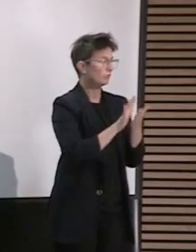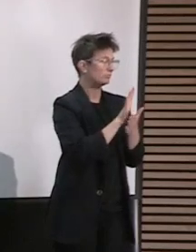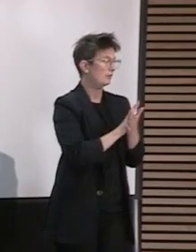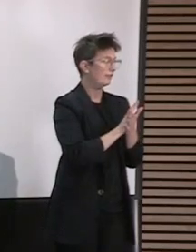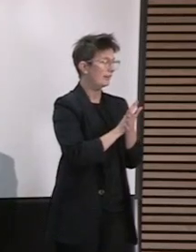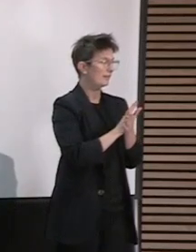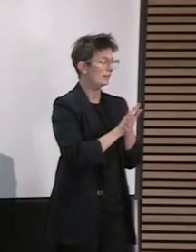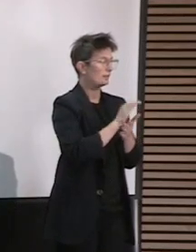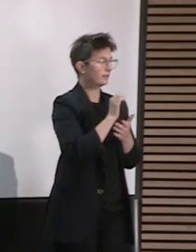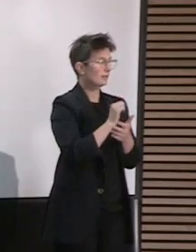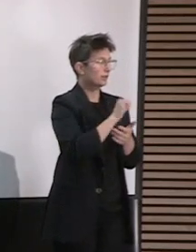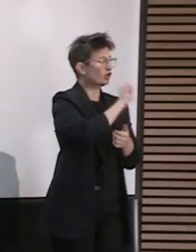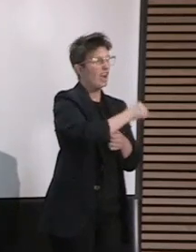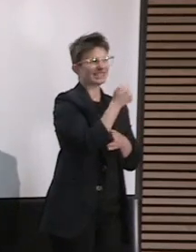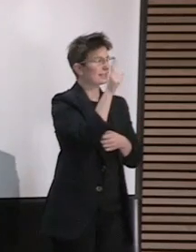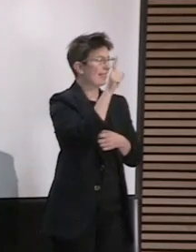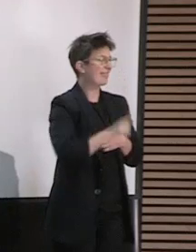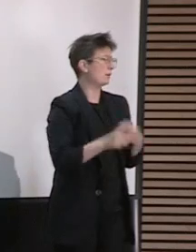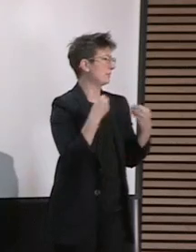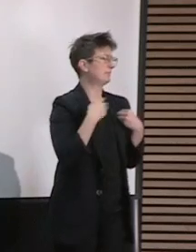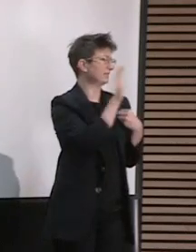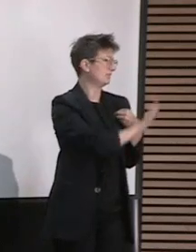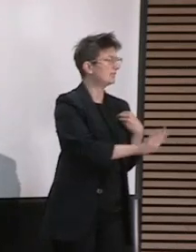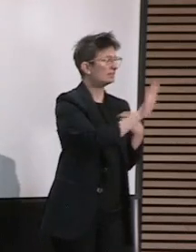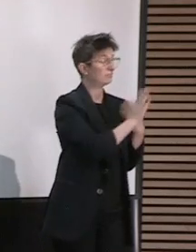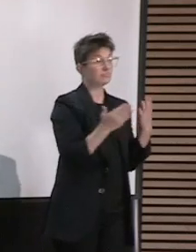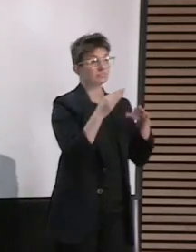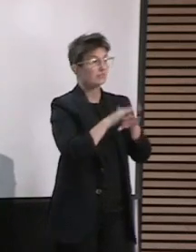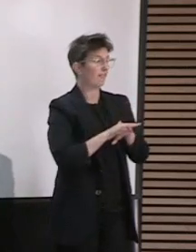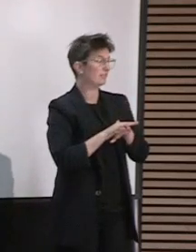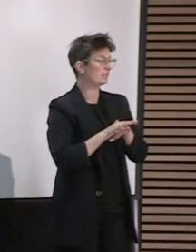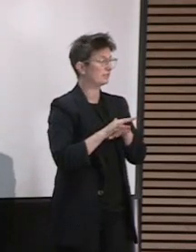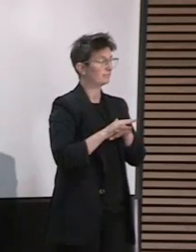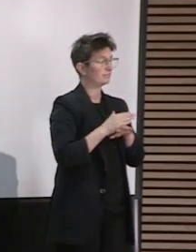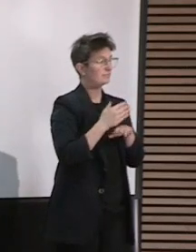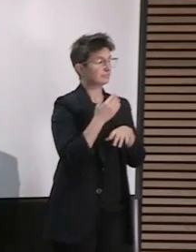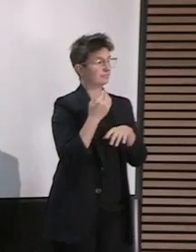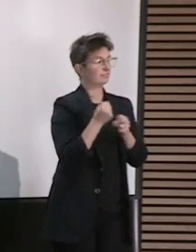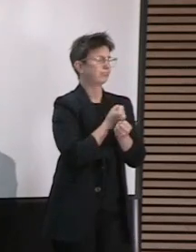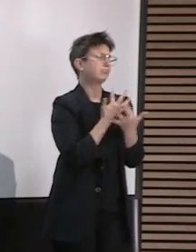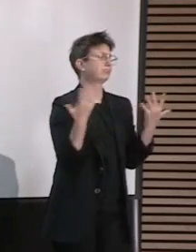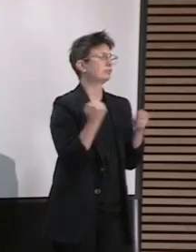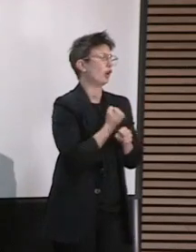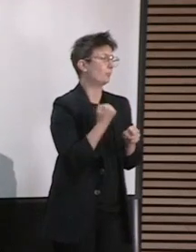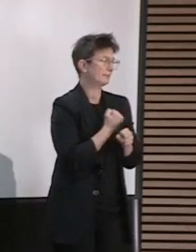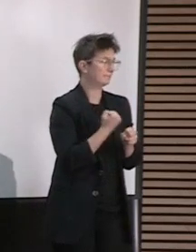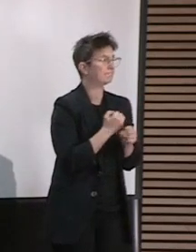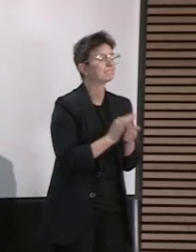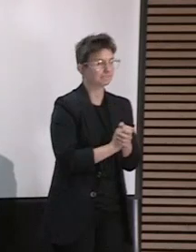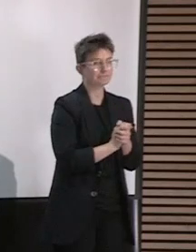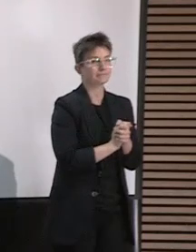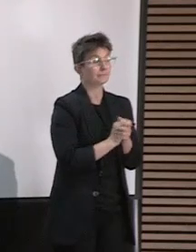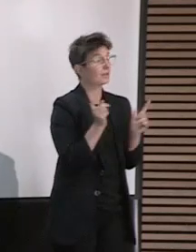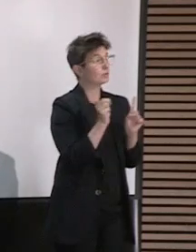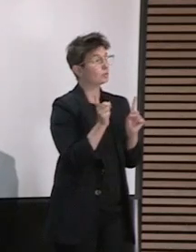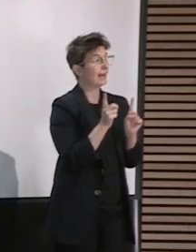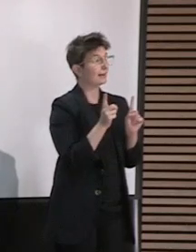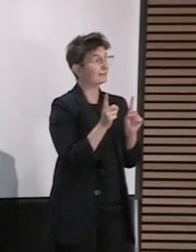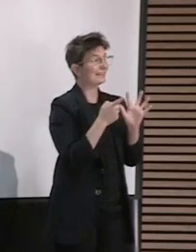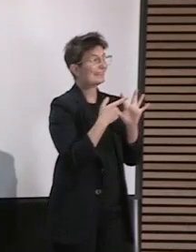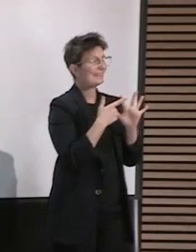Kua oti i nga kaiwhiwhi taapiri